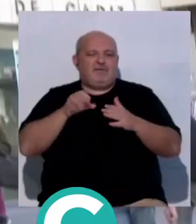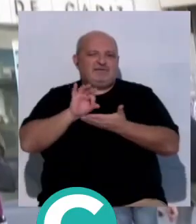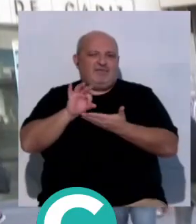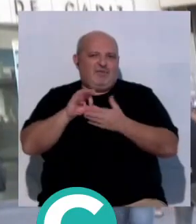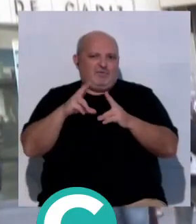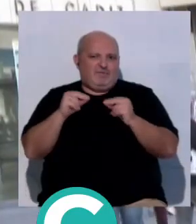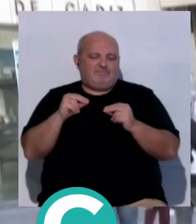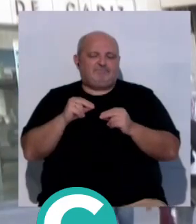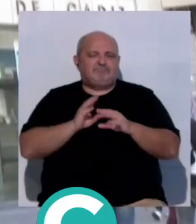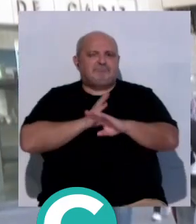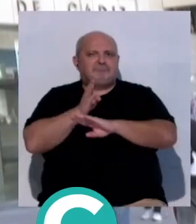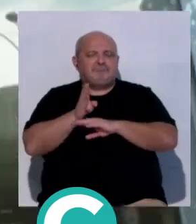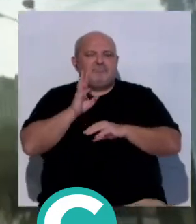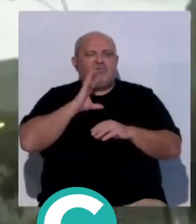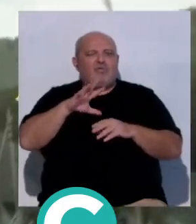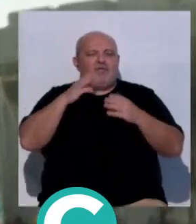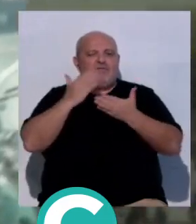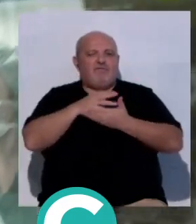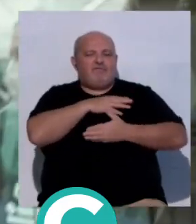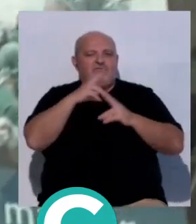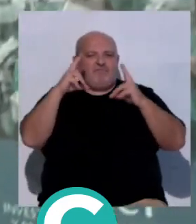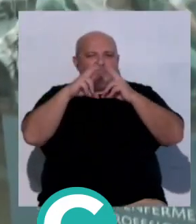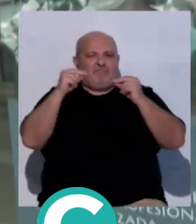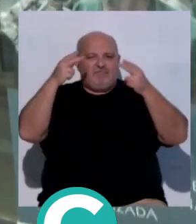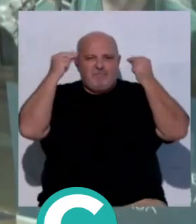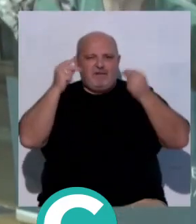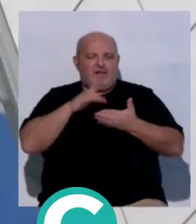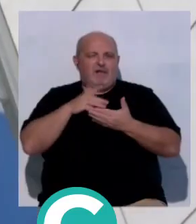nos acercamos a la Facultad de Enfermería y fisioterapia y conocemos los problemas que